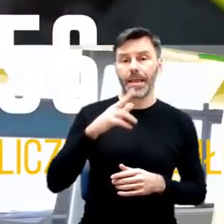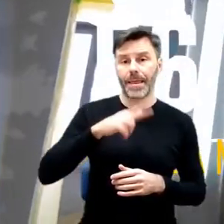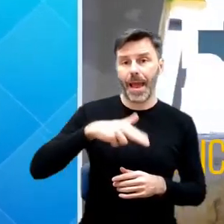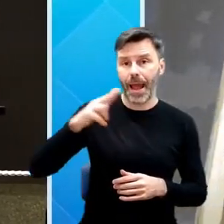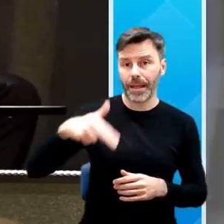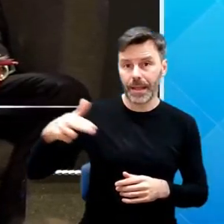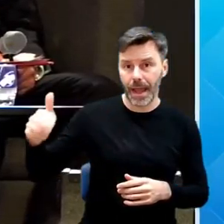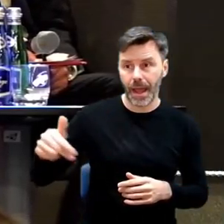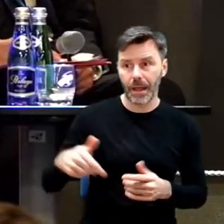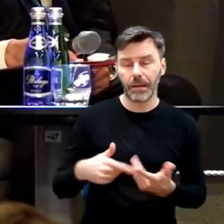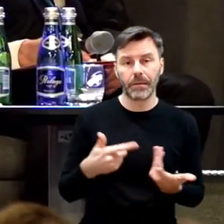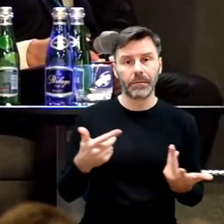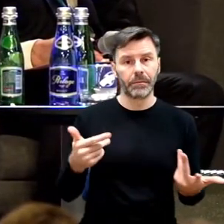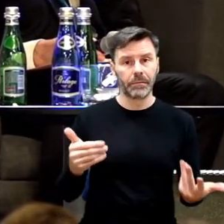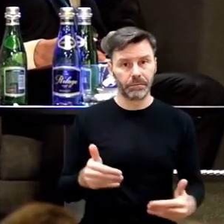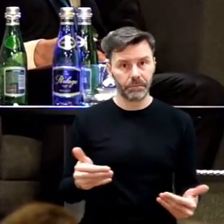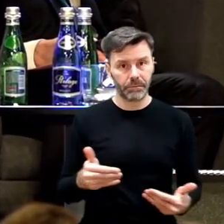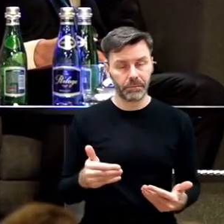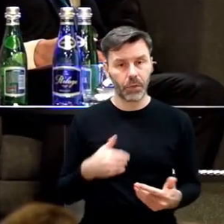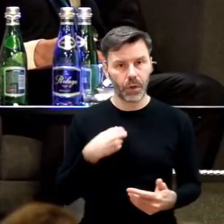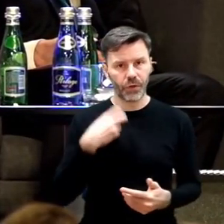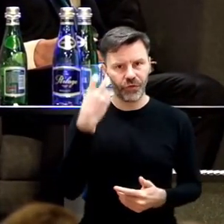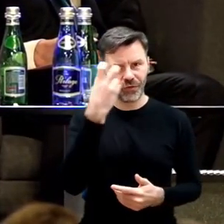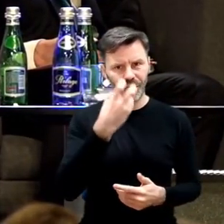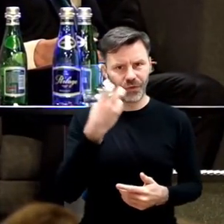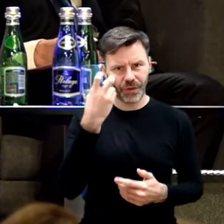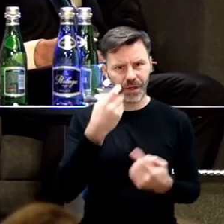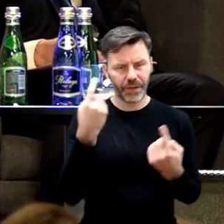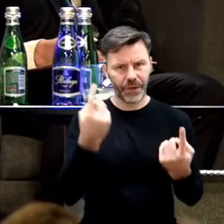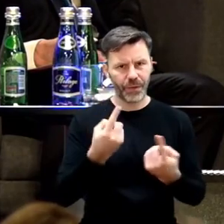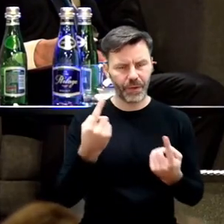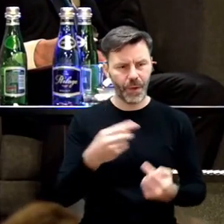może być również ciekawym casem dla nas tutaj w polskich uwarunkowaniach.